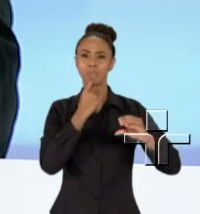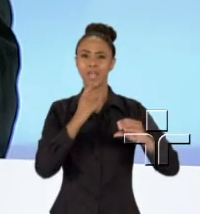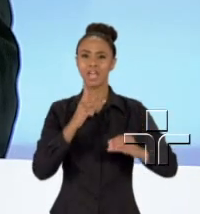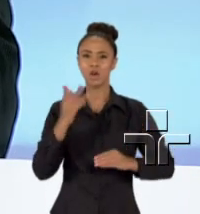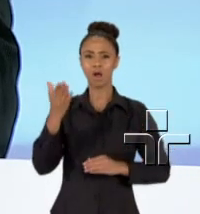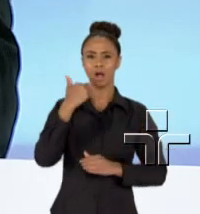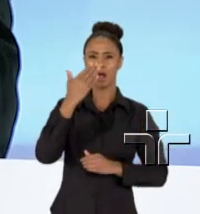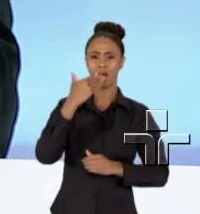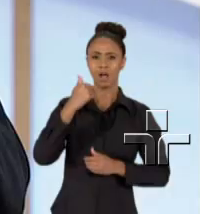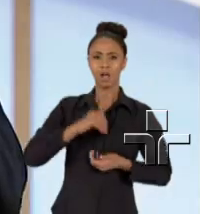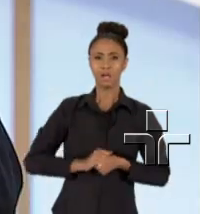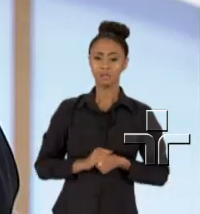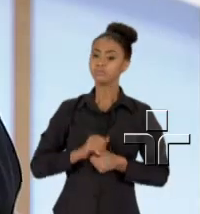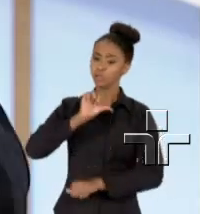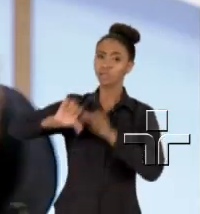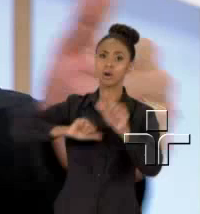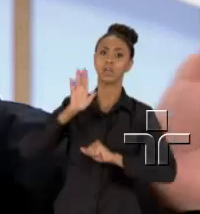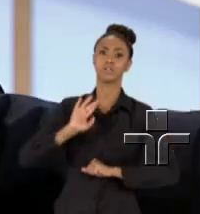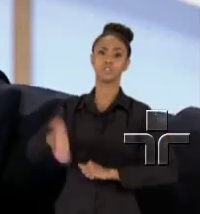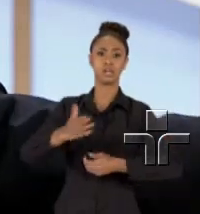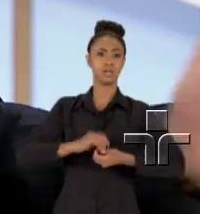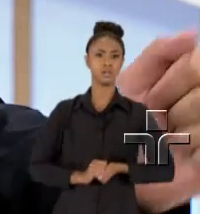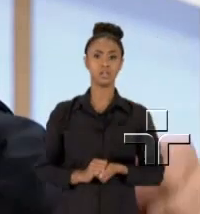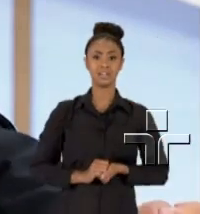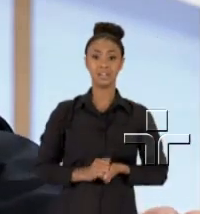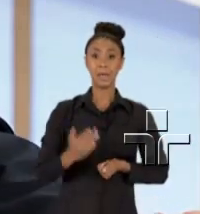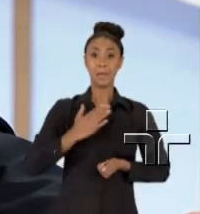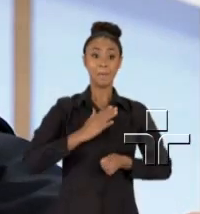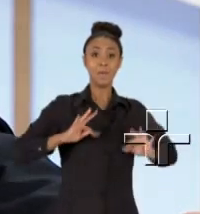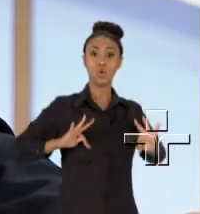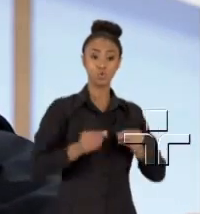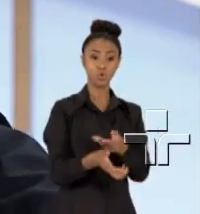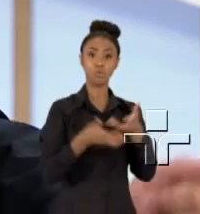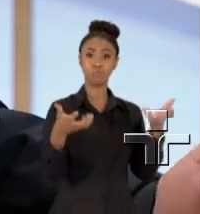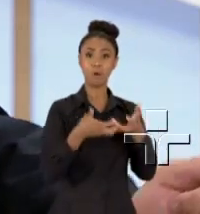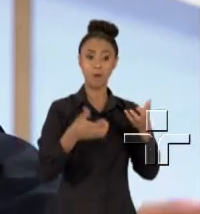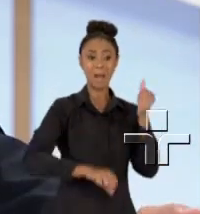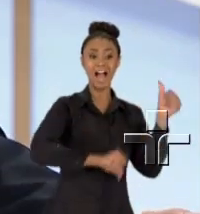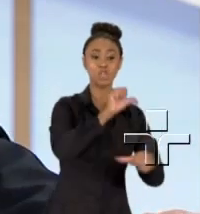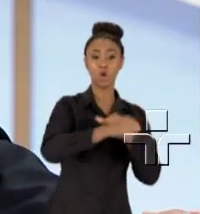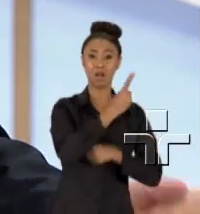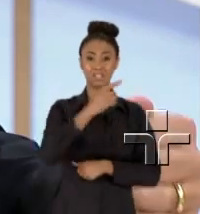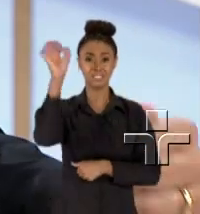Eu não consigo trocar 100% do meu hortifruti hoje, porque a conta não fecha.